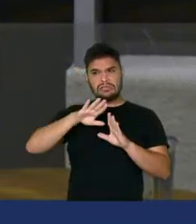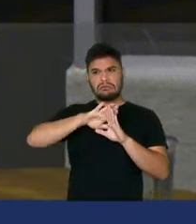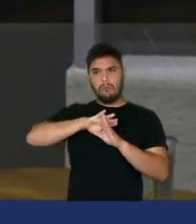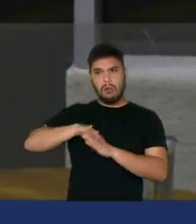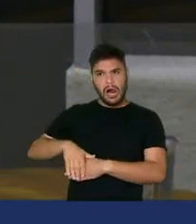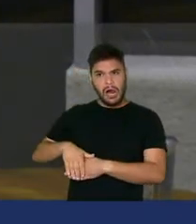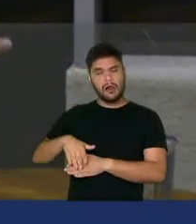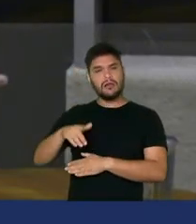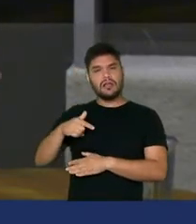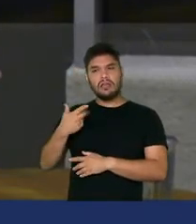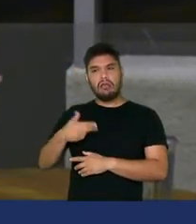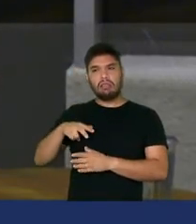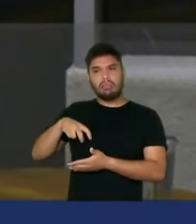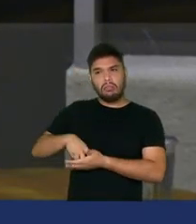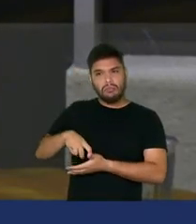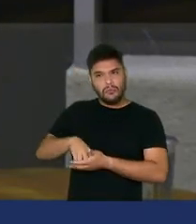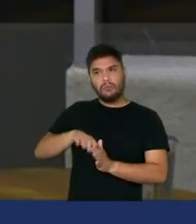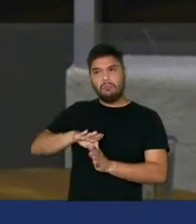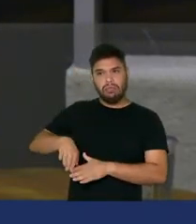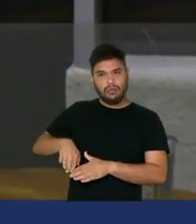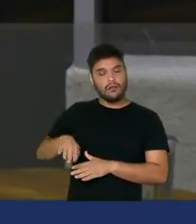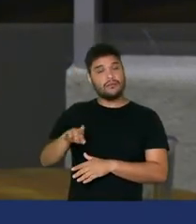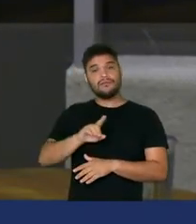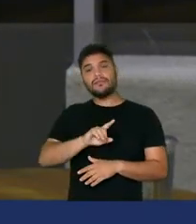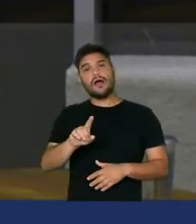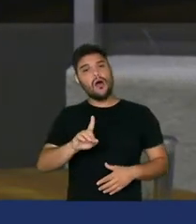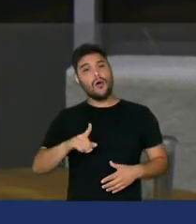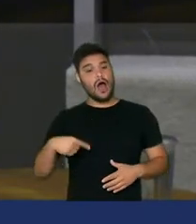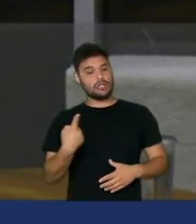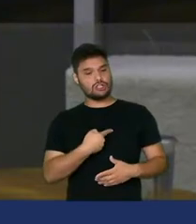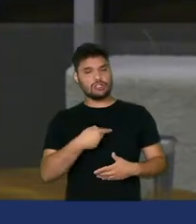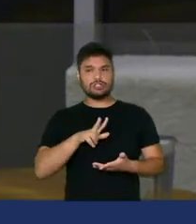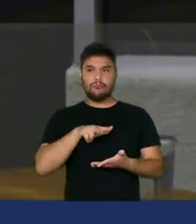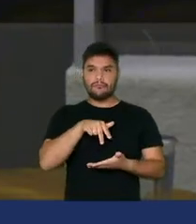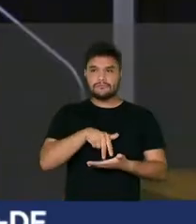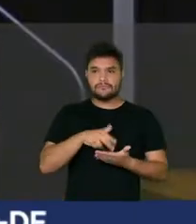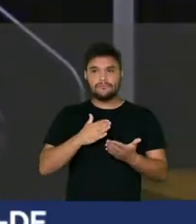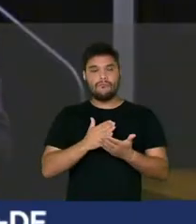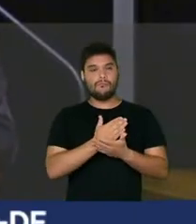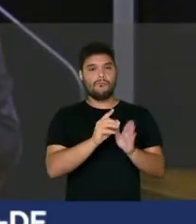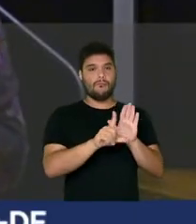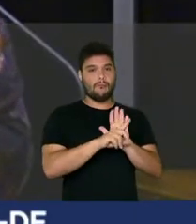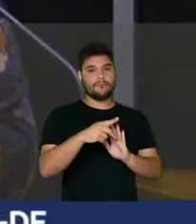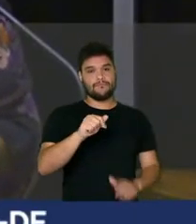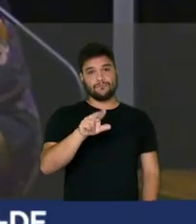CULTURA. ELES ACHAM QUE A CULTURA TEM QUE SER PELO PESO DOS FUZIS, FALAS DE TORTURA E ESTAMOS AQUI PARA APROVARMOS